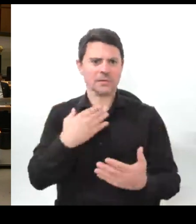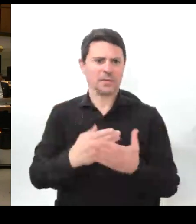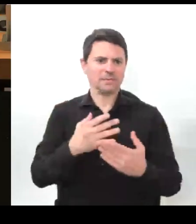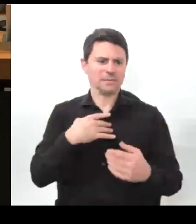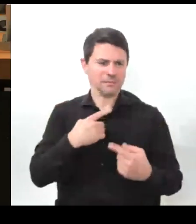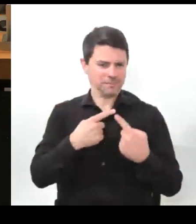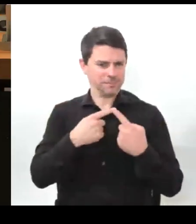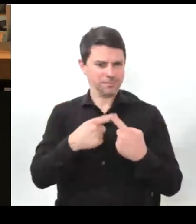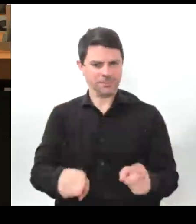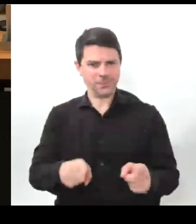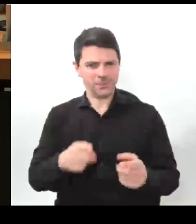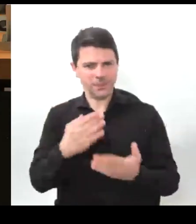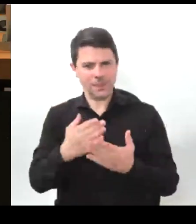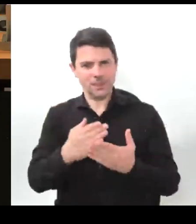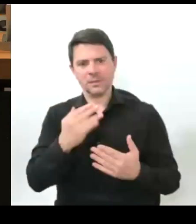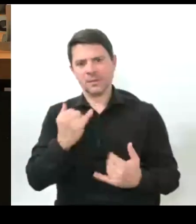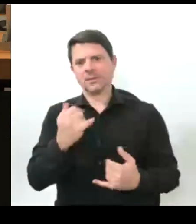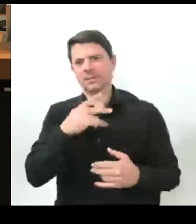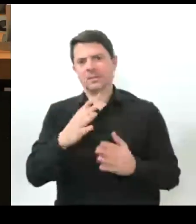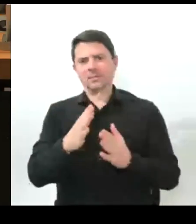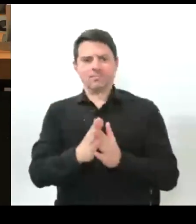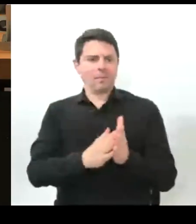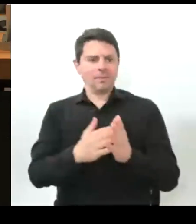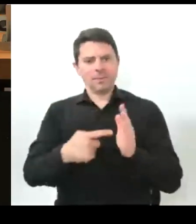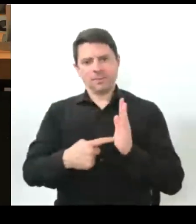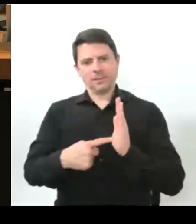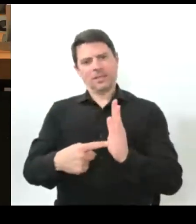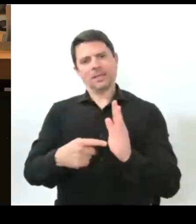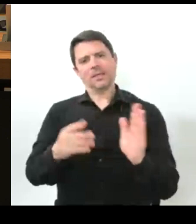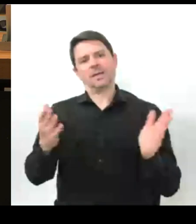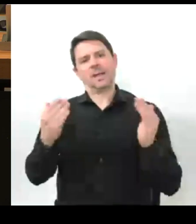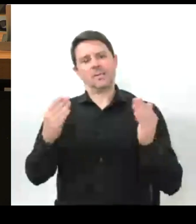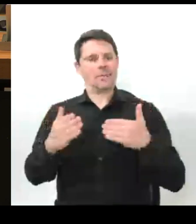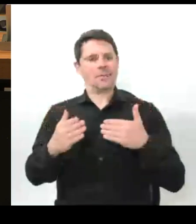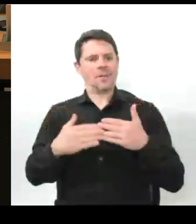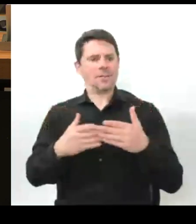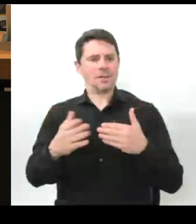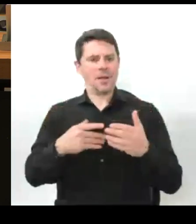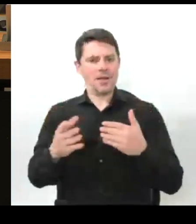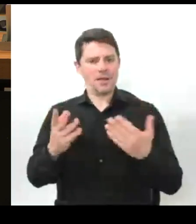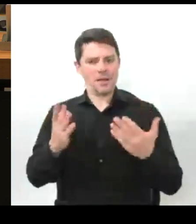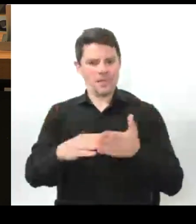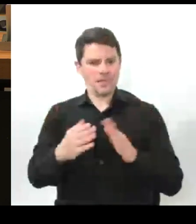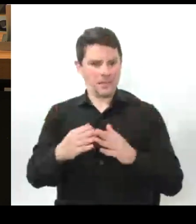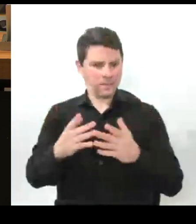damit es auch die maximale Konstruktivität ihn vielleicht auch dienlich ist, sollten Sie gemeinsam mit uns dafür